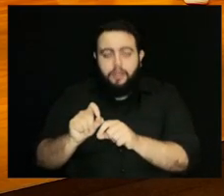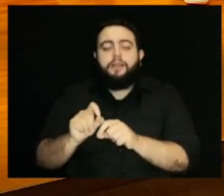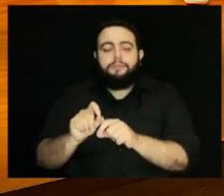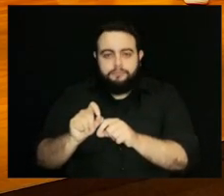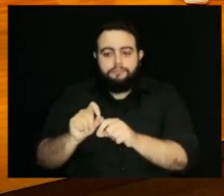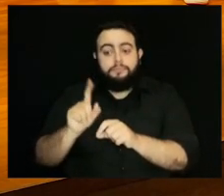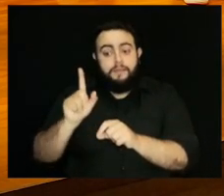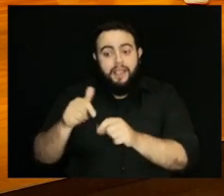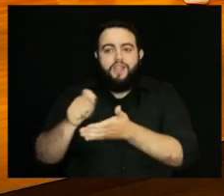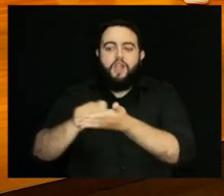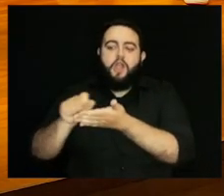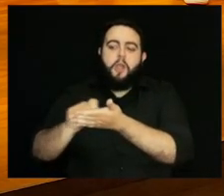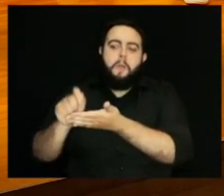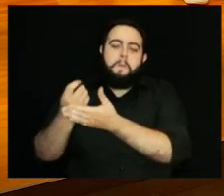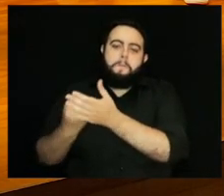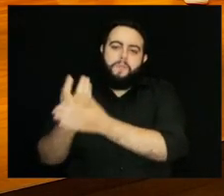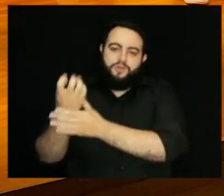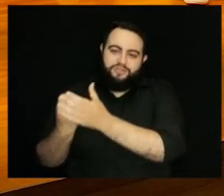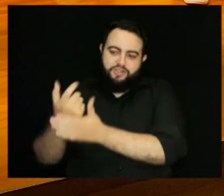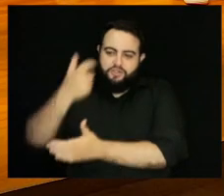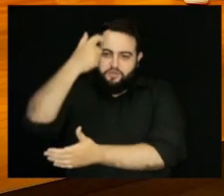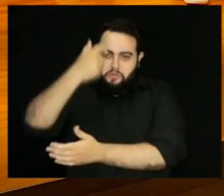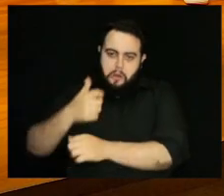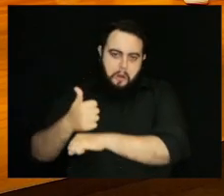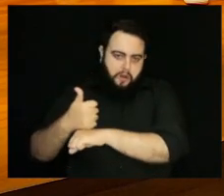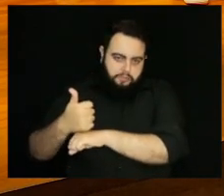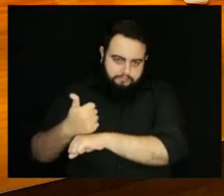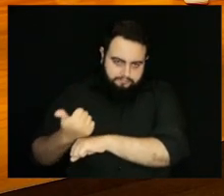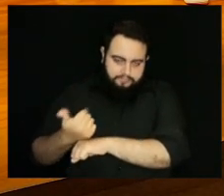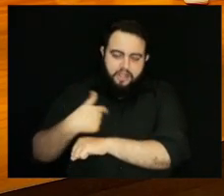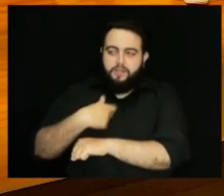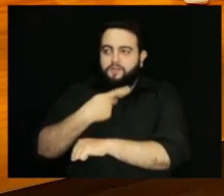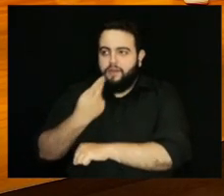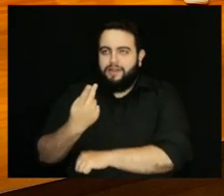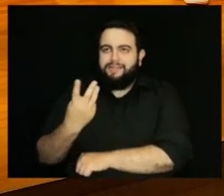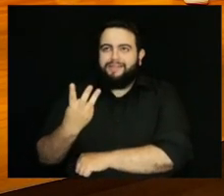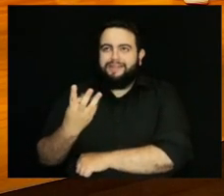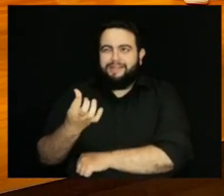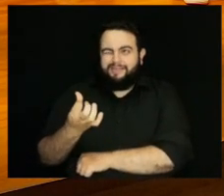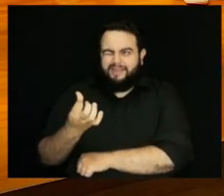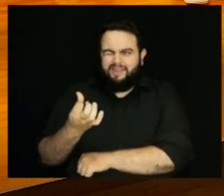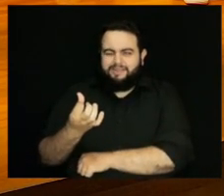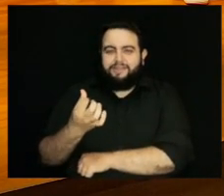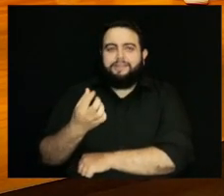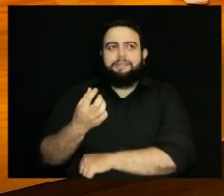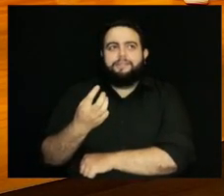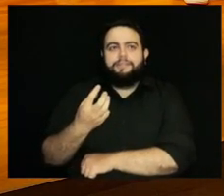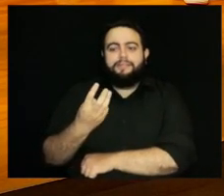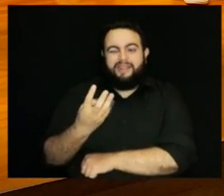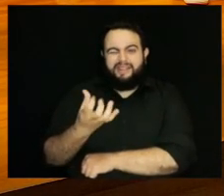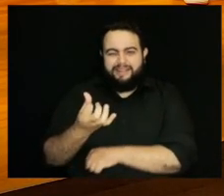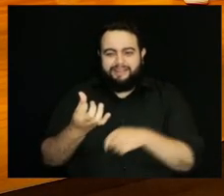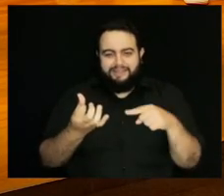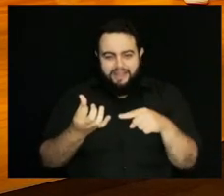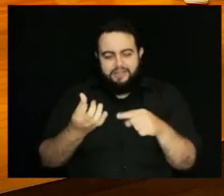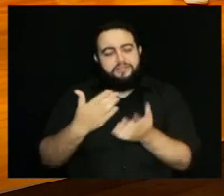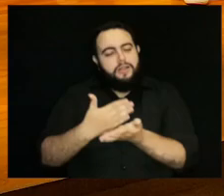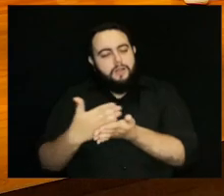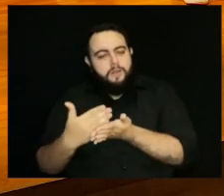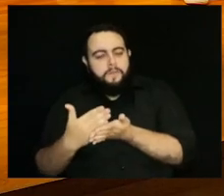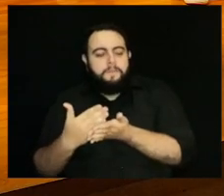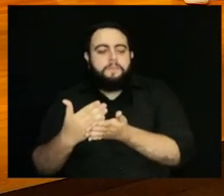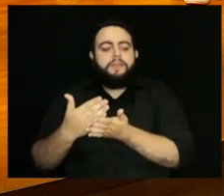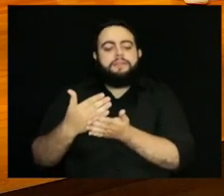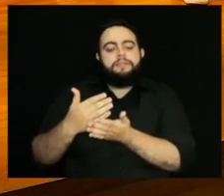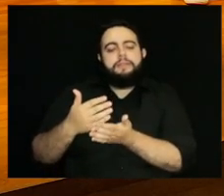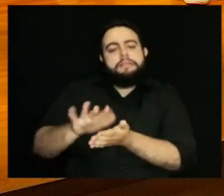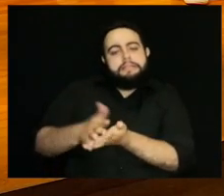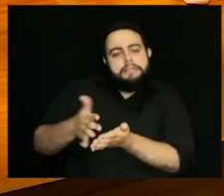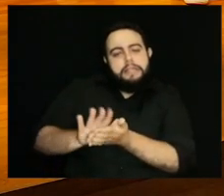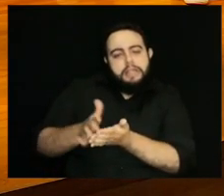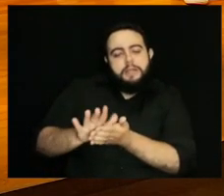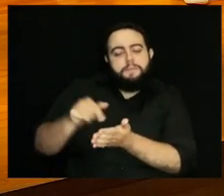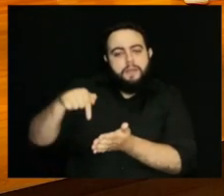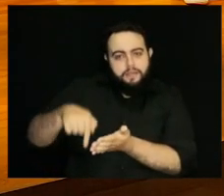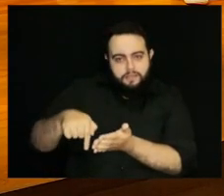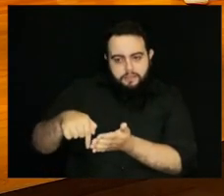era compositor porque ninguém né... Eu falei em 36, em 36 começa a chegar o samba aqui forte, por quê?